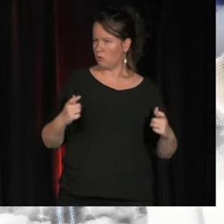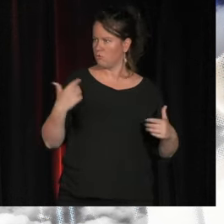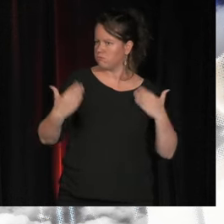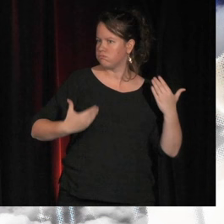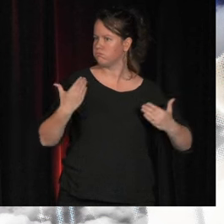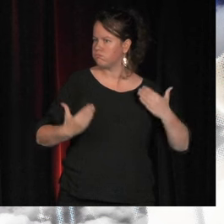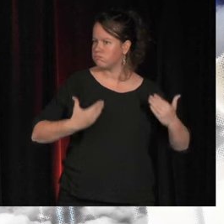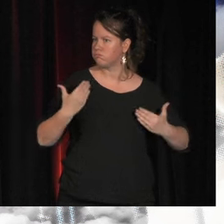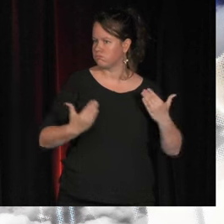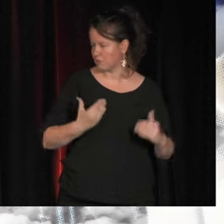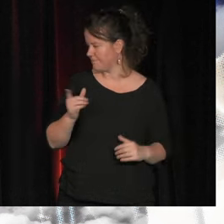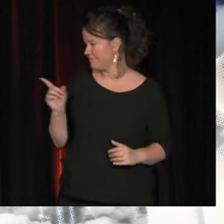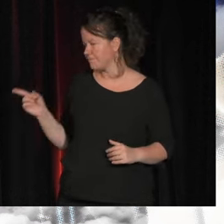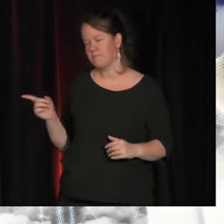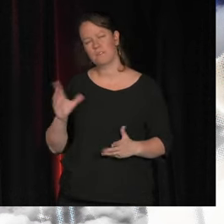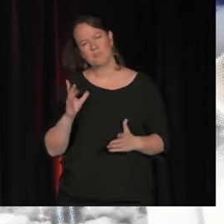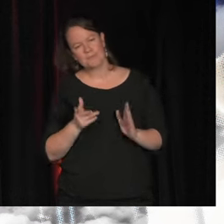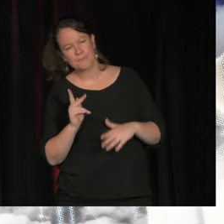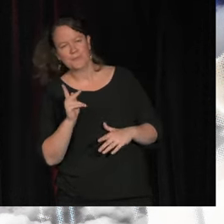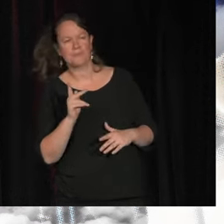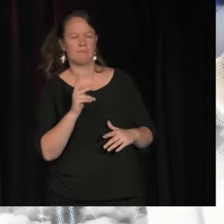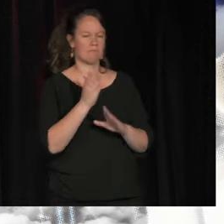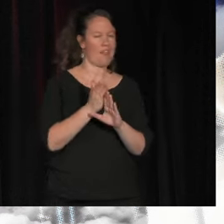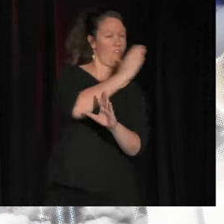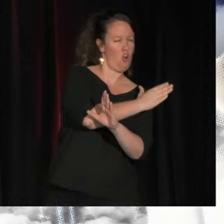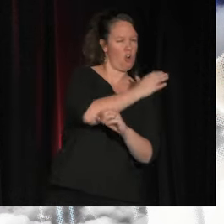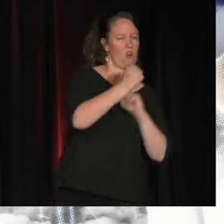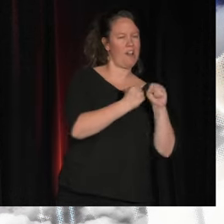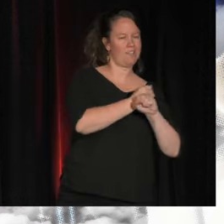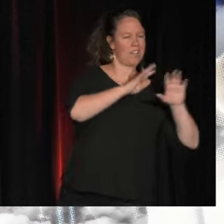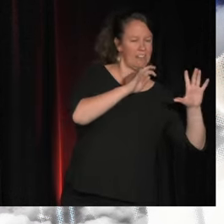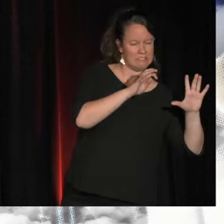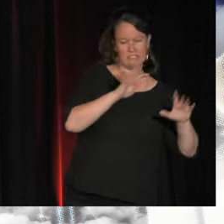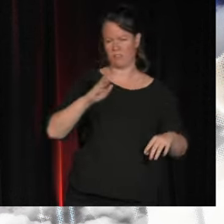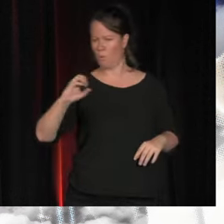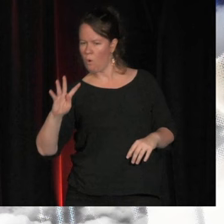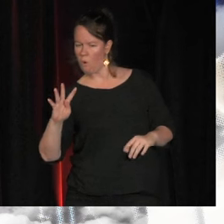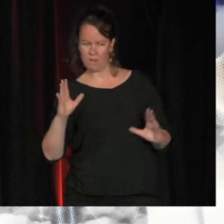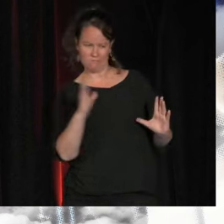C'est peut-être moins la folie que dans les années 90, et surtout après ce qui va arriver avec WoW. En fait, c'est rigolo parce que d'un côté, créativement,